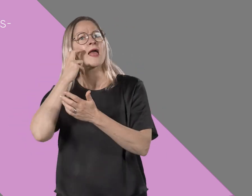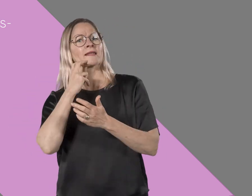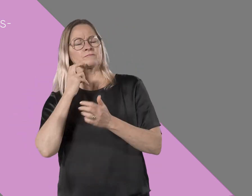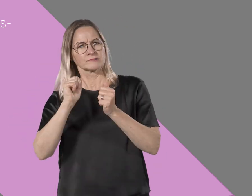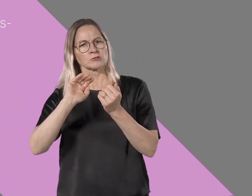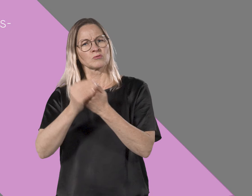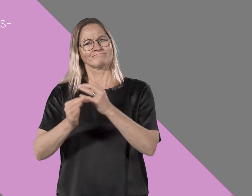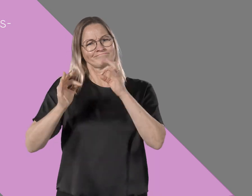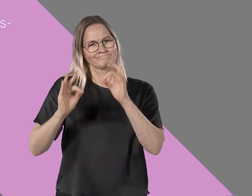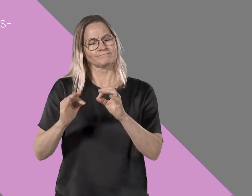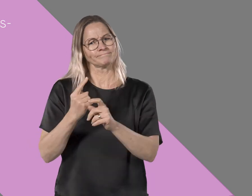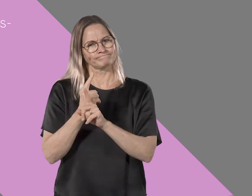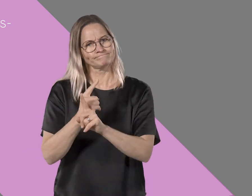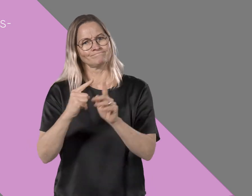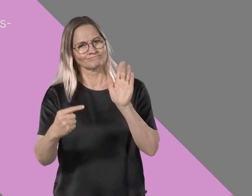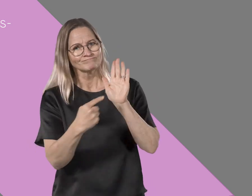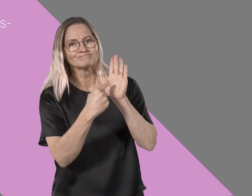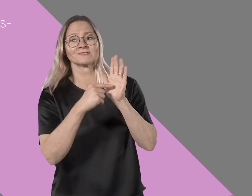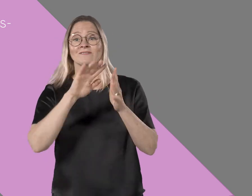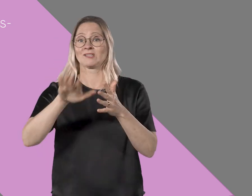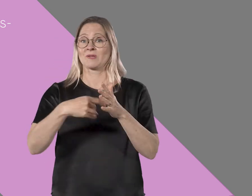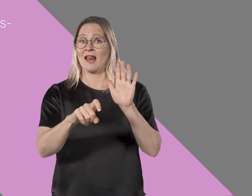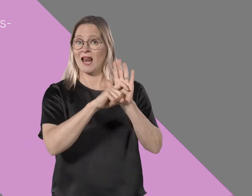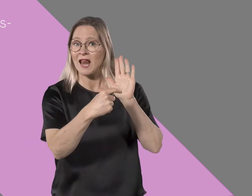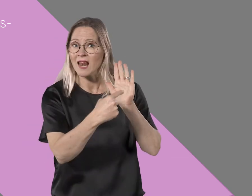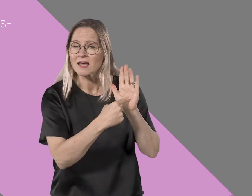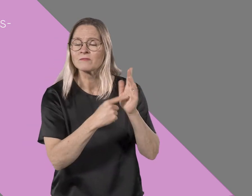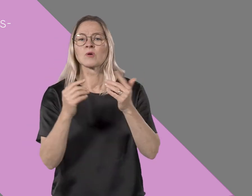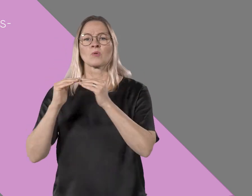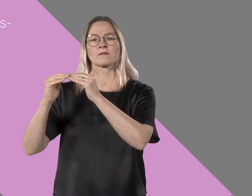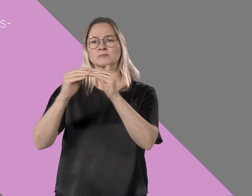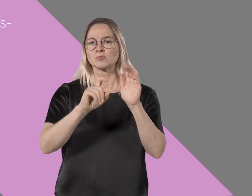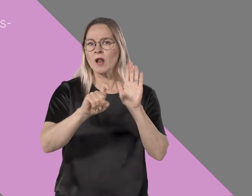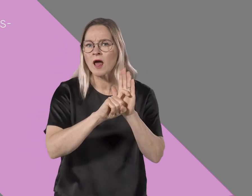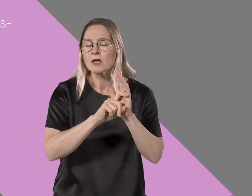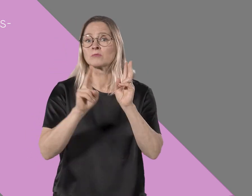arjessa viittomakielilakiin, yhdenvertaisuuslakiin -